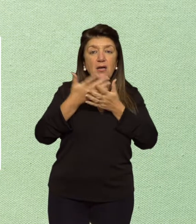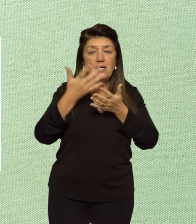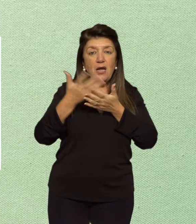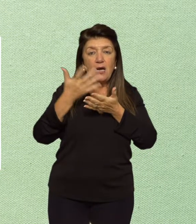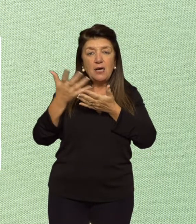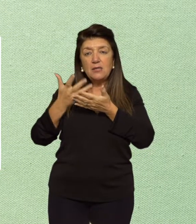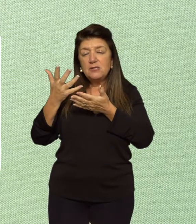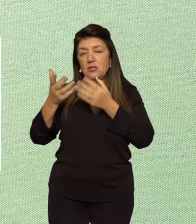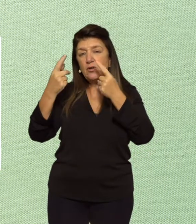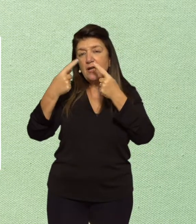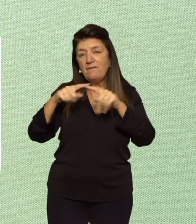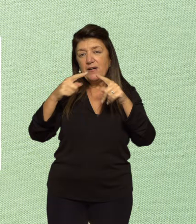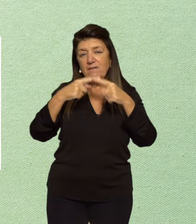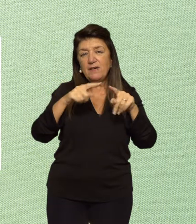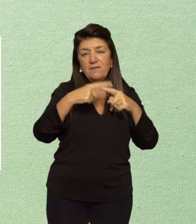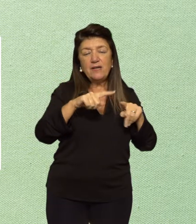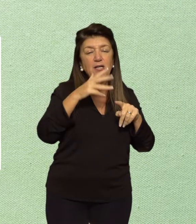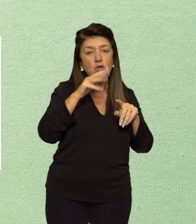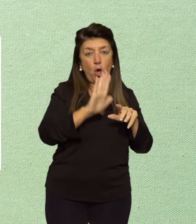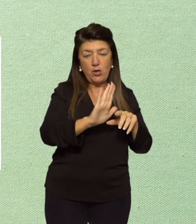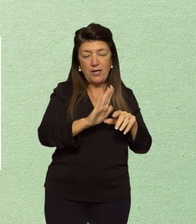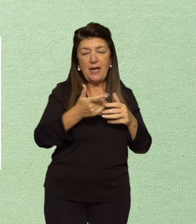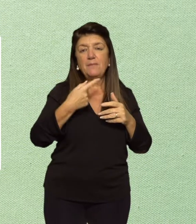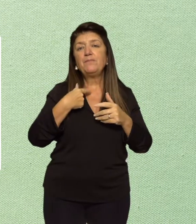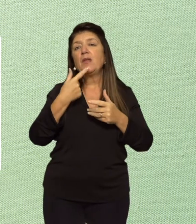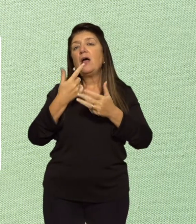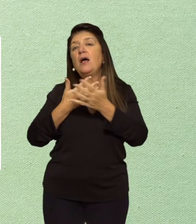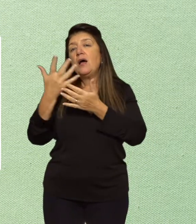sulle donne. Quindi di conseguenza anche nella diversa narrazione della violenza sulle donne